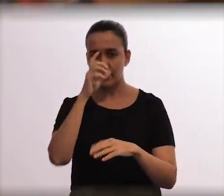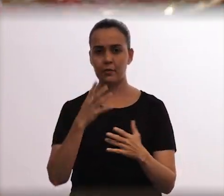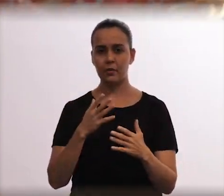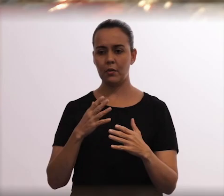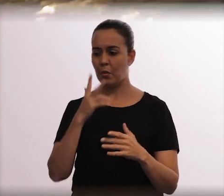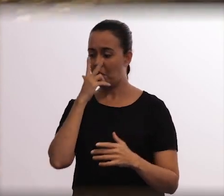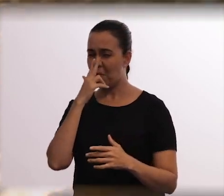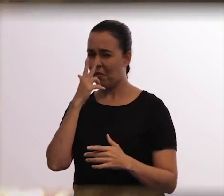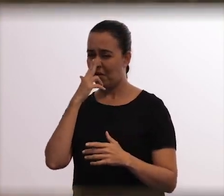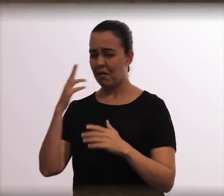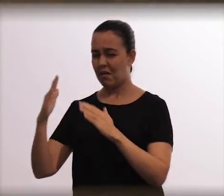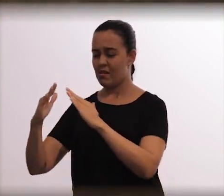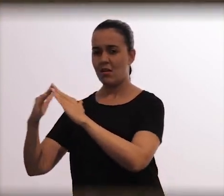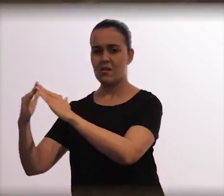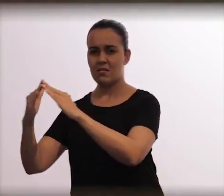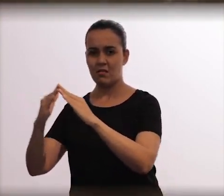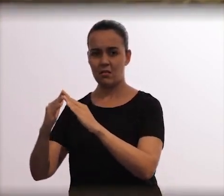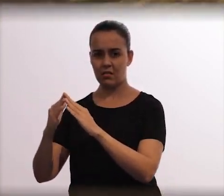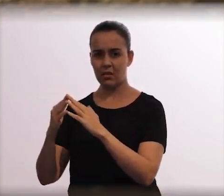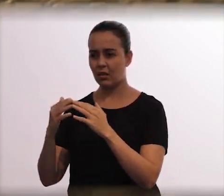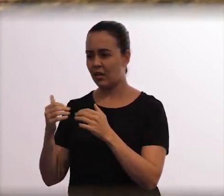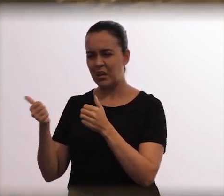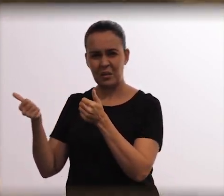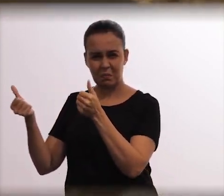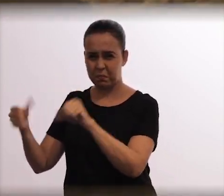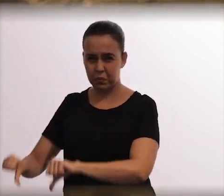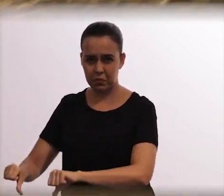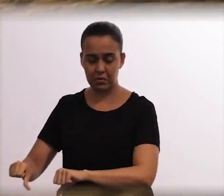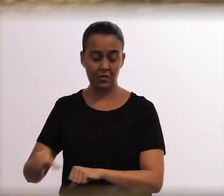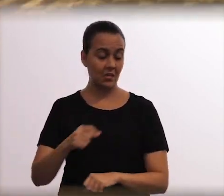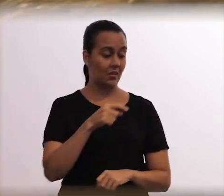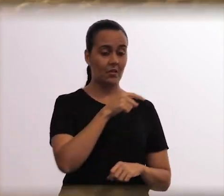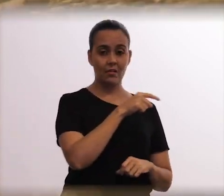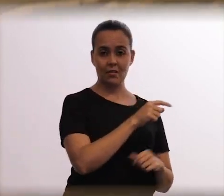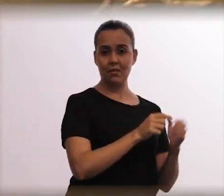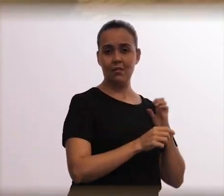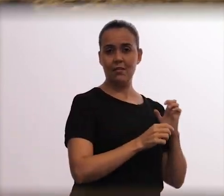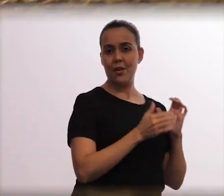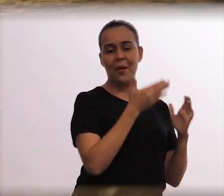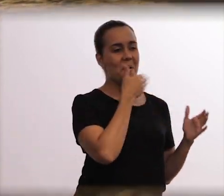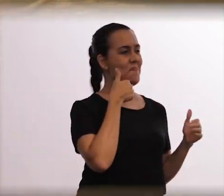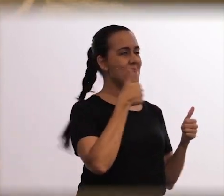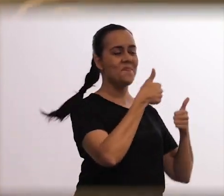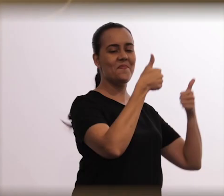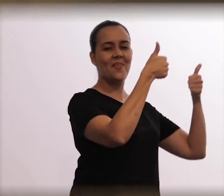e os bairros de média, classe média alta, fossem o paraíso e todos nós sabemos que isso não é a realidade da cidade.